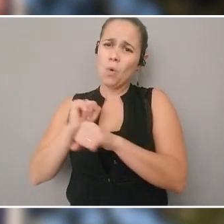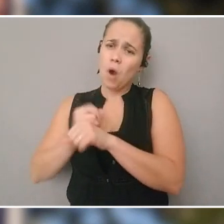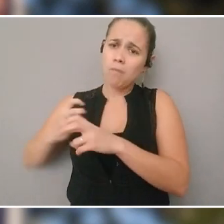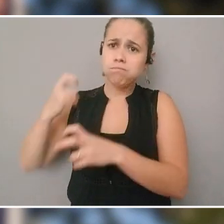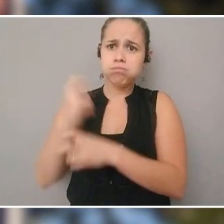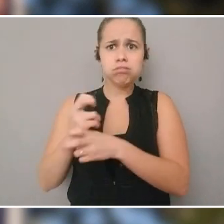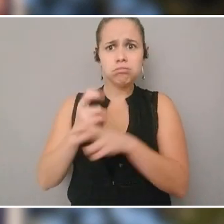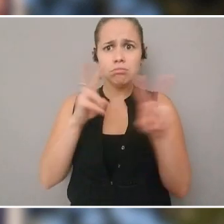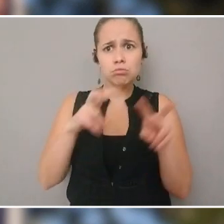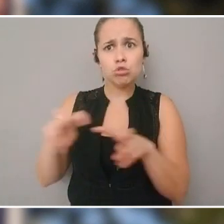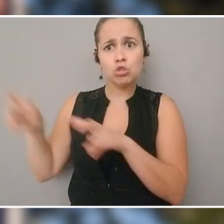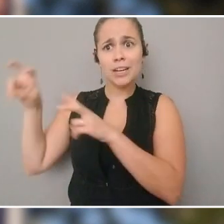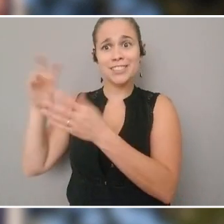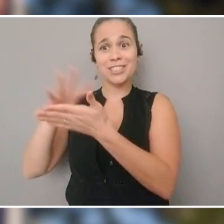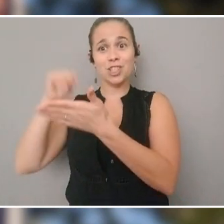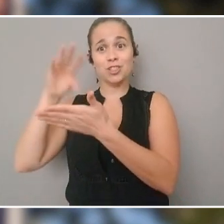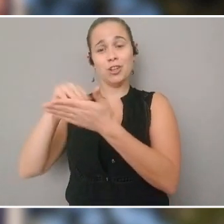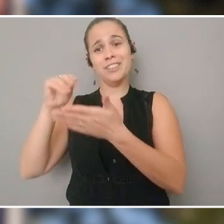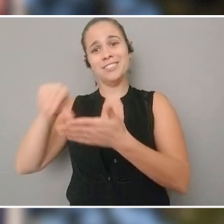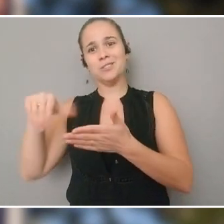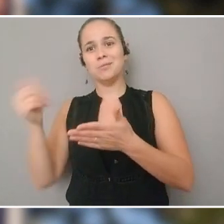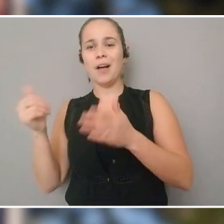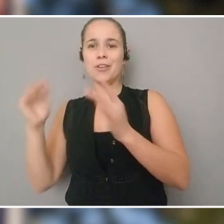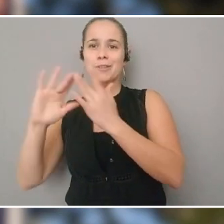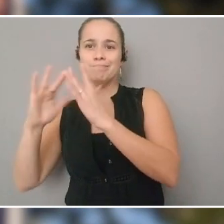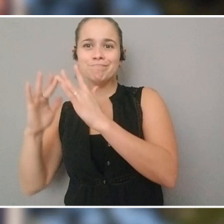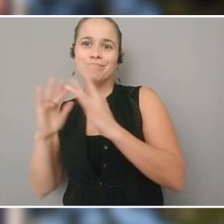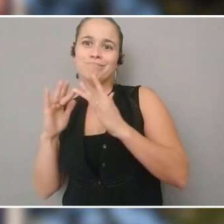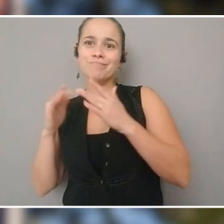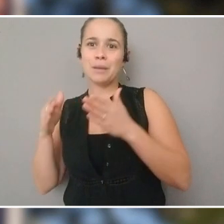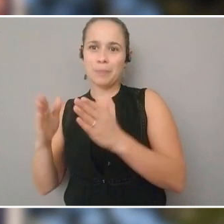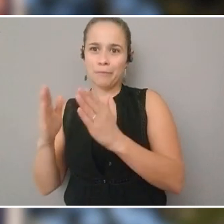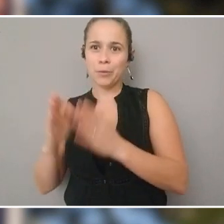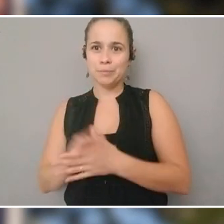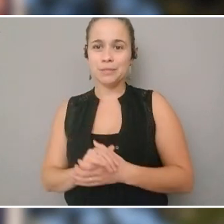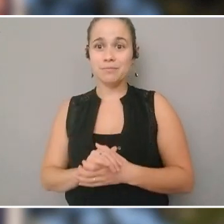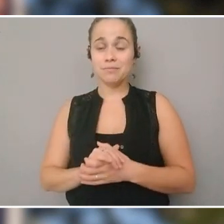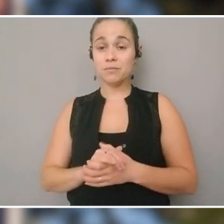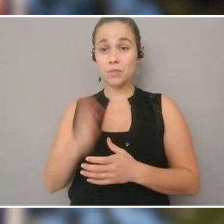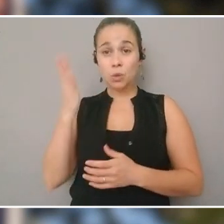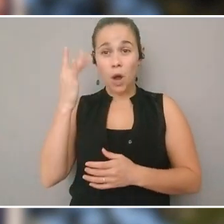de alternar formatos y